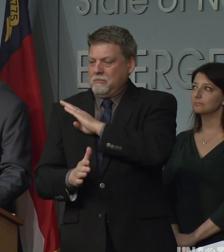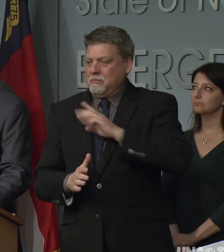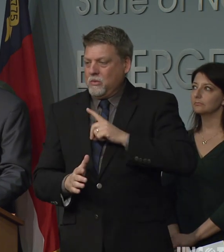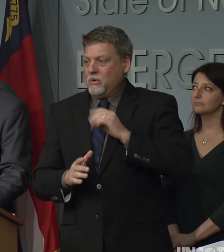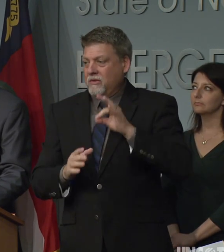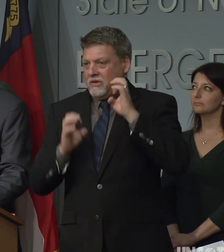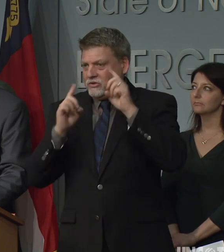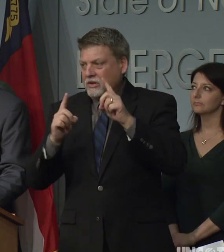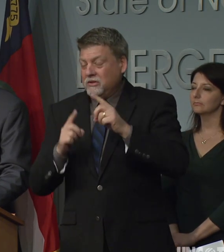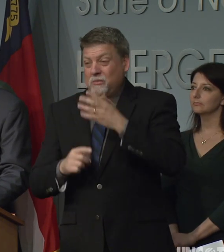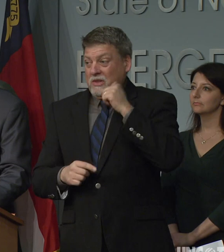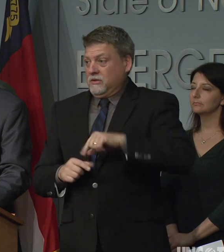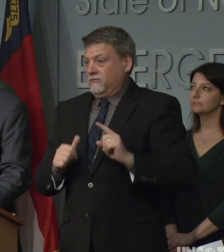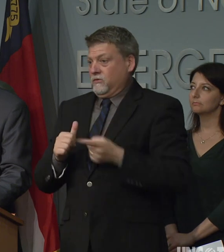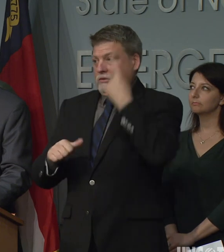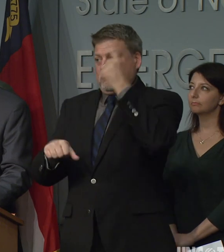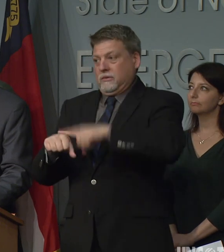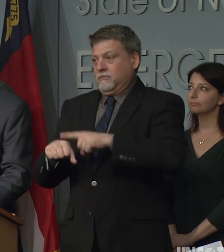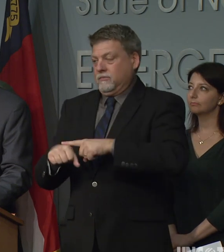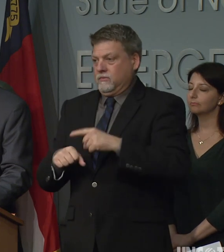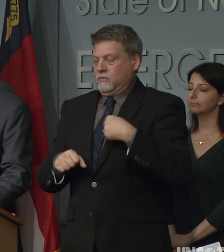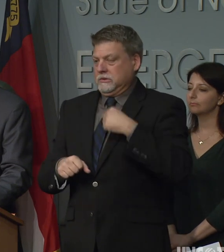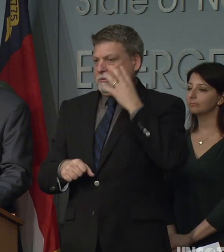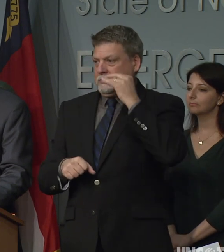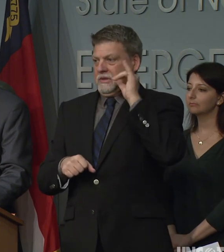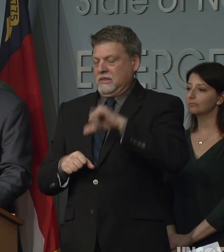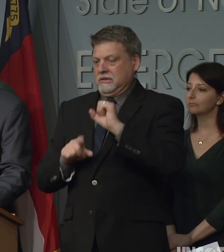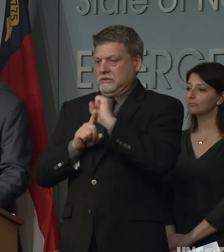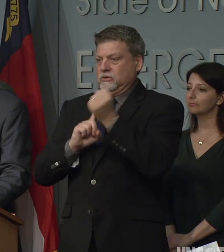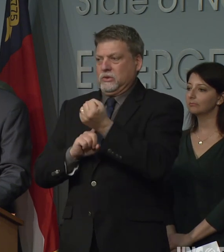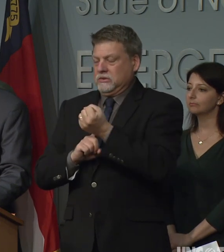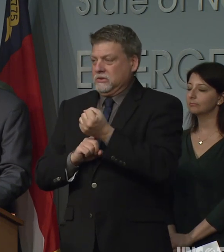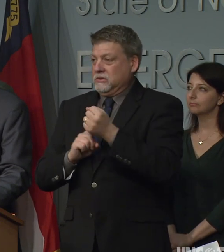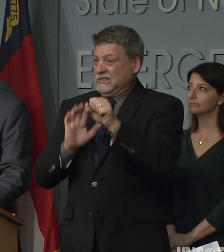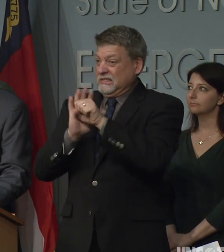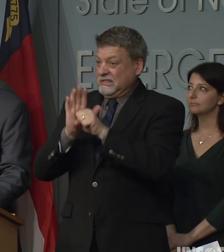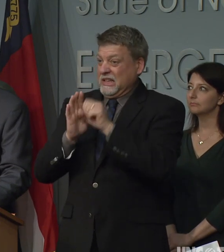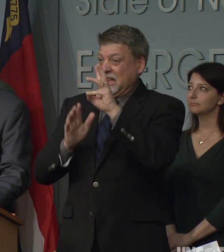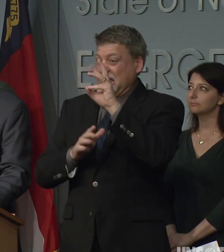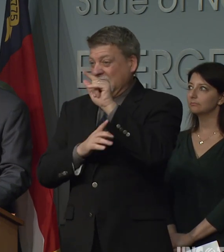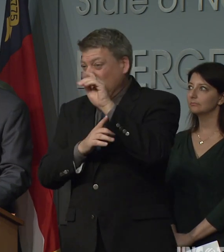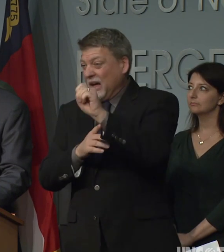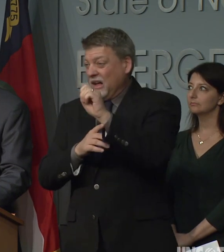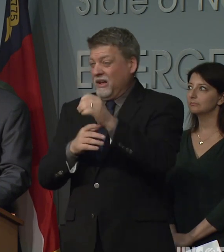estas cosas, porque estamos en un territorio desconoce desconocido.